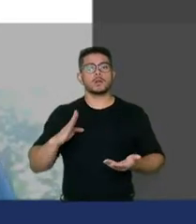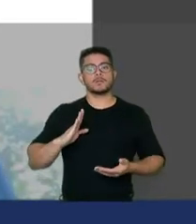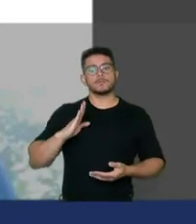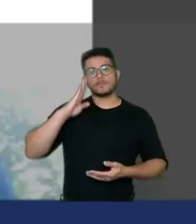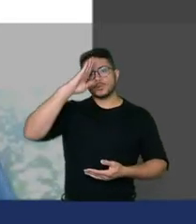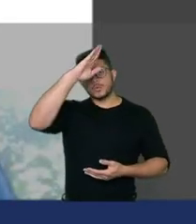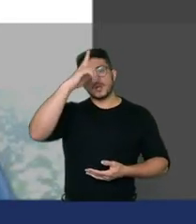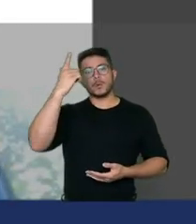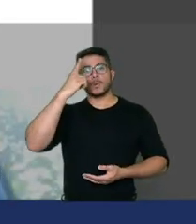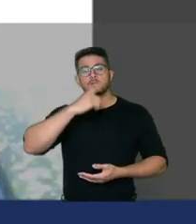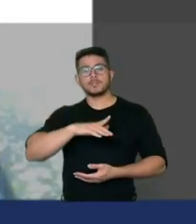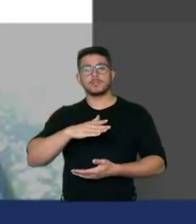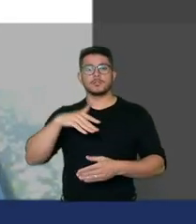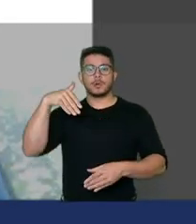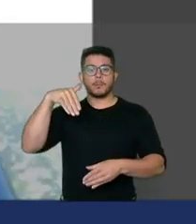TODAS. AO ELEGER O PRESIDENTE